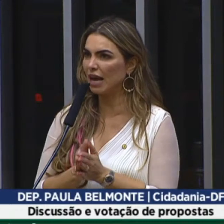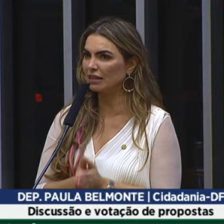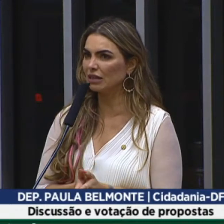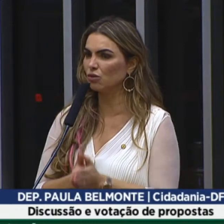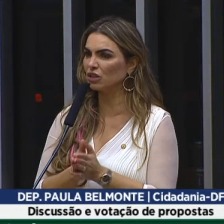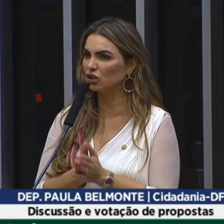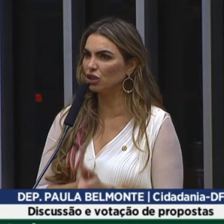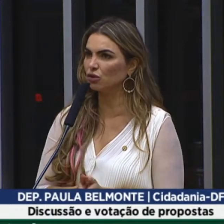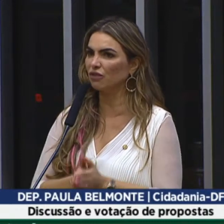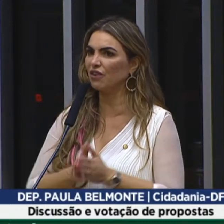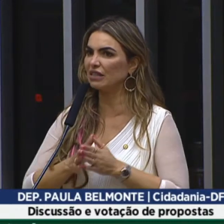FAZER COM QUE AS PESSOAS NÃO TENHAM OPÇÃO DA SUA ESCOLHA.